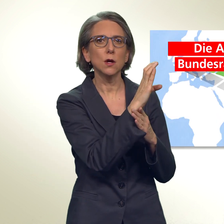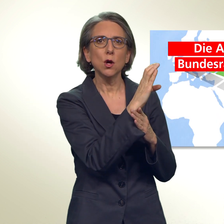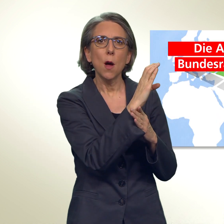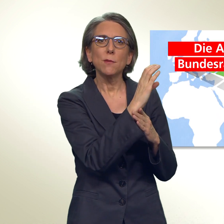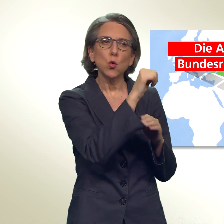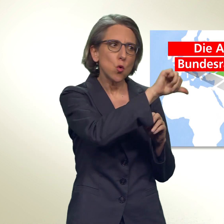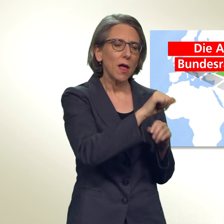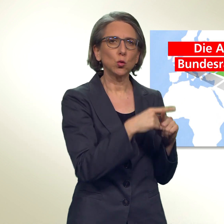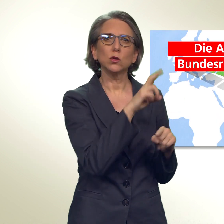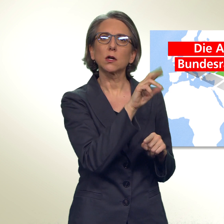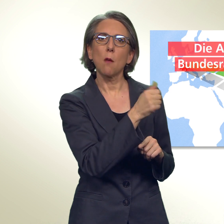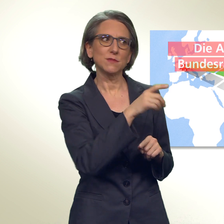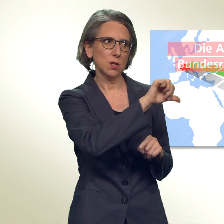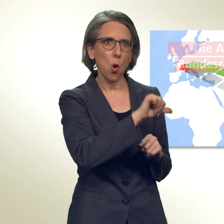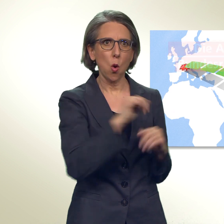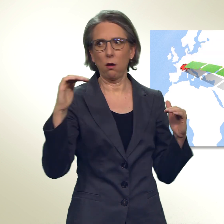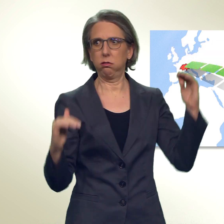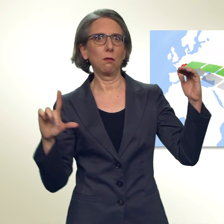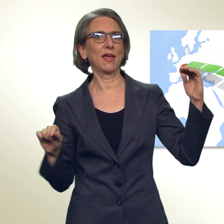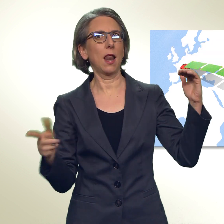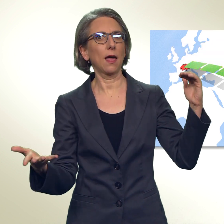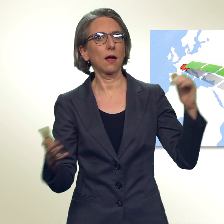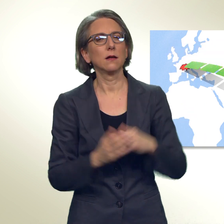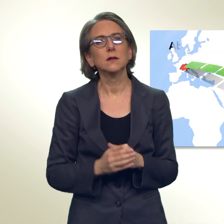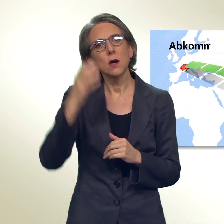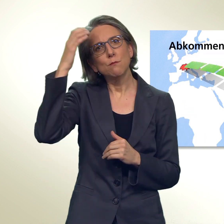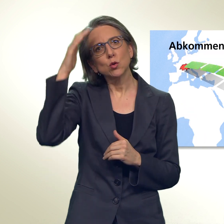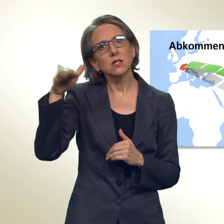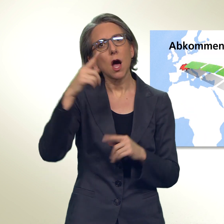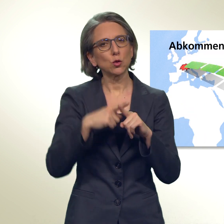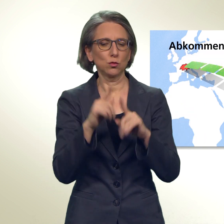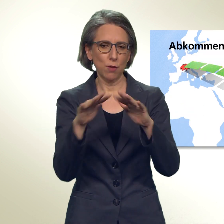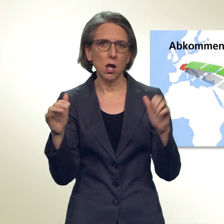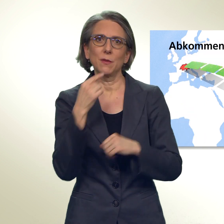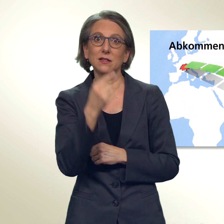Für Bundesrat und Parlament bietet das Abkommen der Schweizer Wirtschaft eine grosse Chance